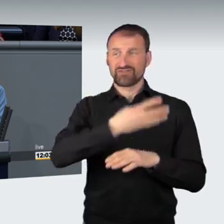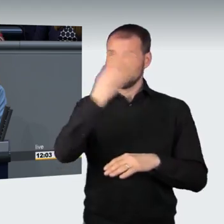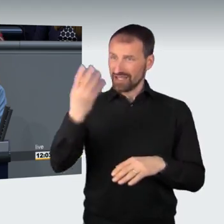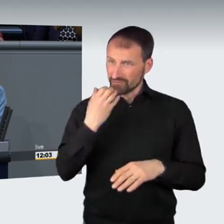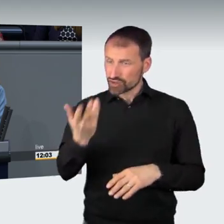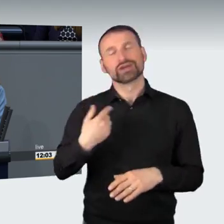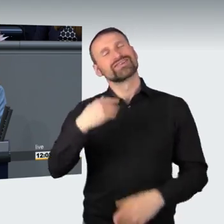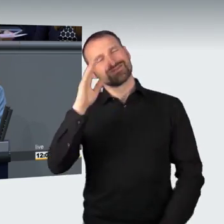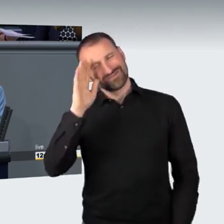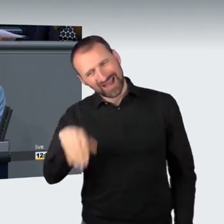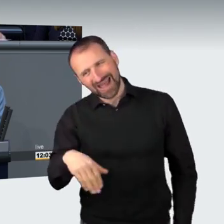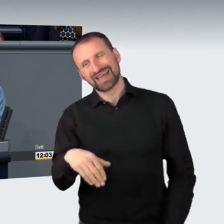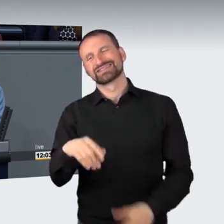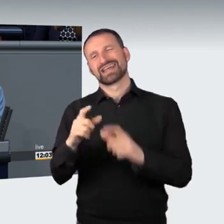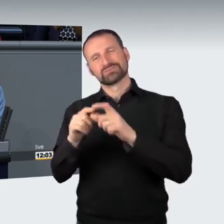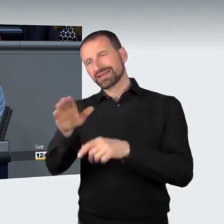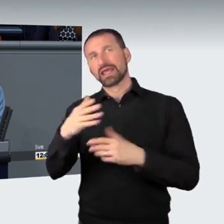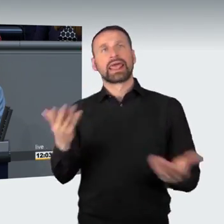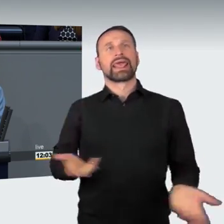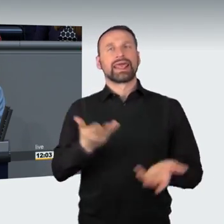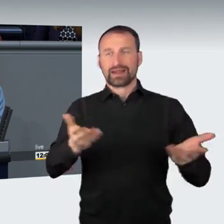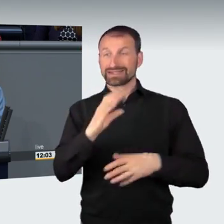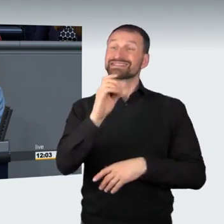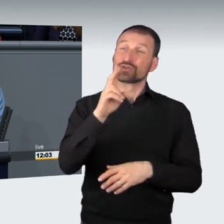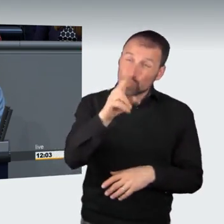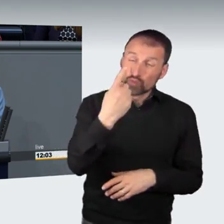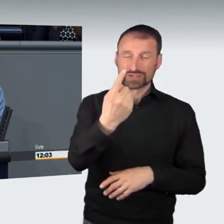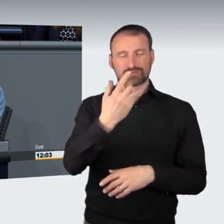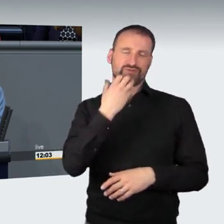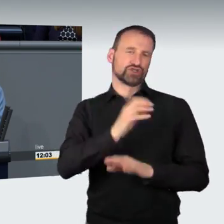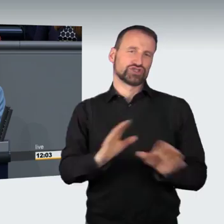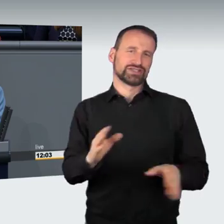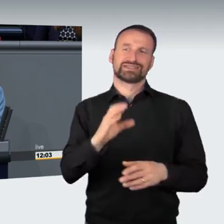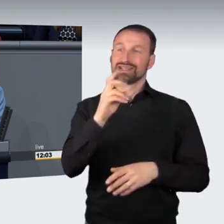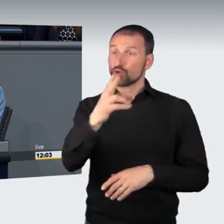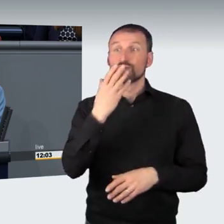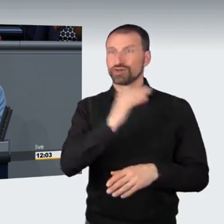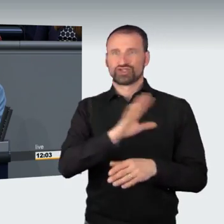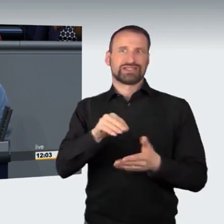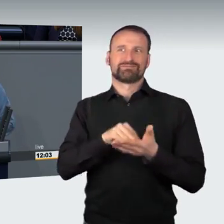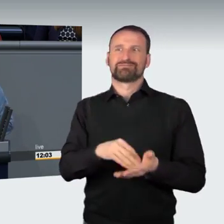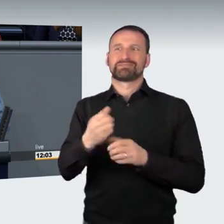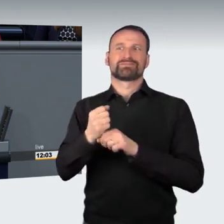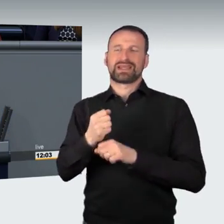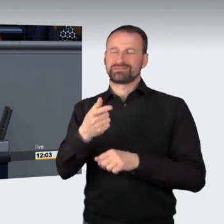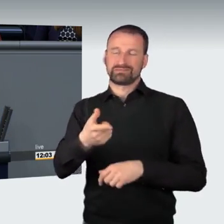dass die Mietpreisbremse wirkt. Sie wollen ja freie Fahrt für Spekulanten. Das ist Ihnen wichtiger als der Schutz der Mieterinnen und Mieter. (Applaus)